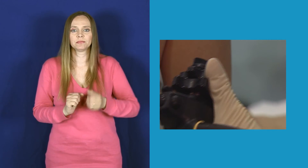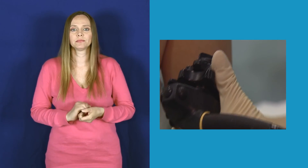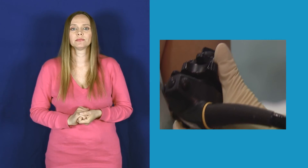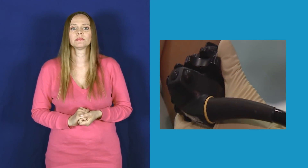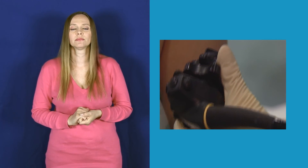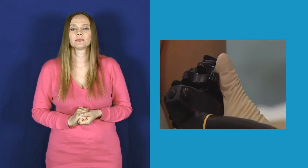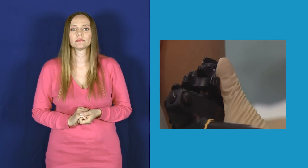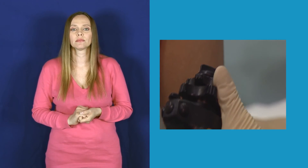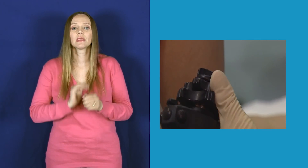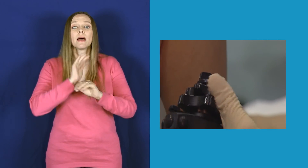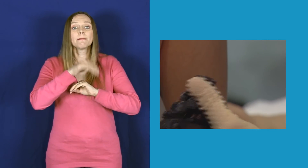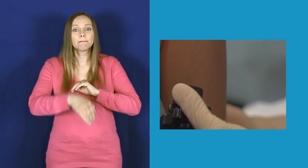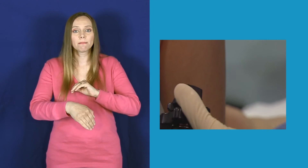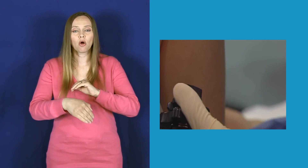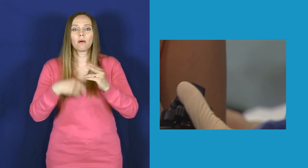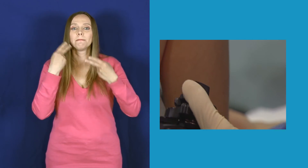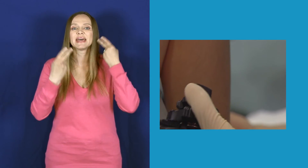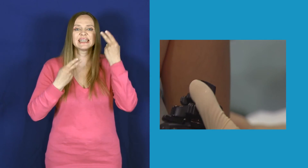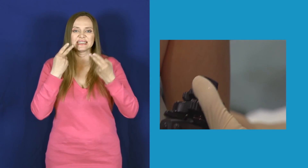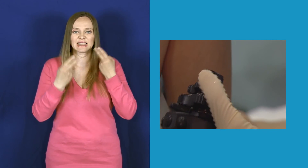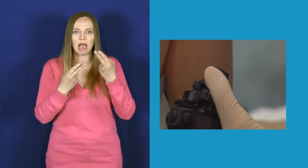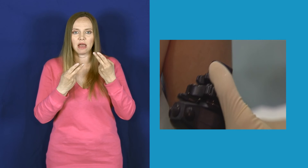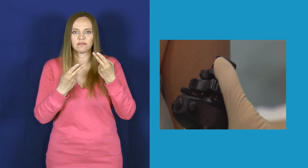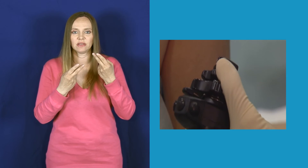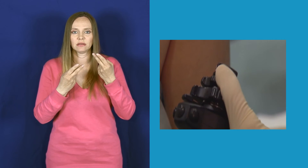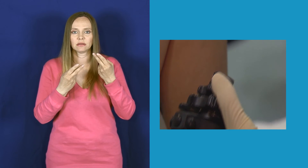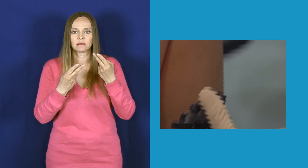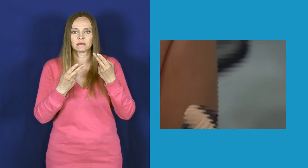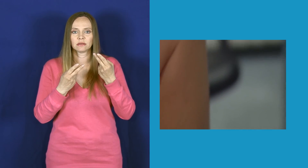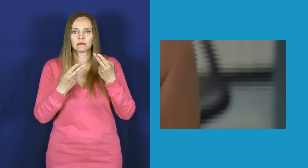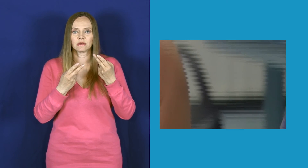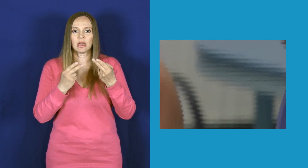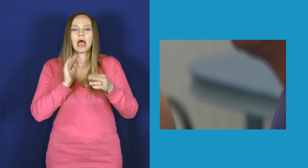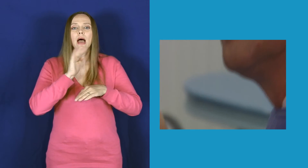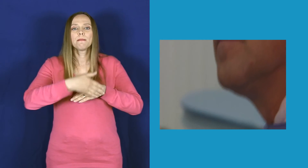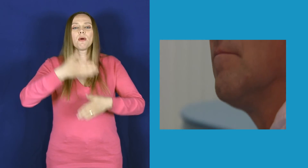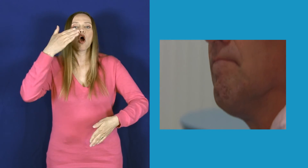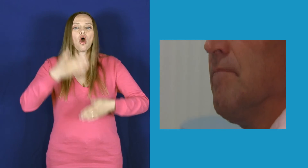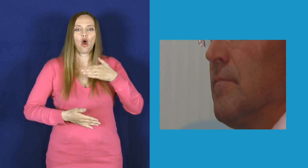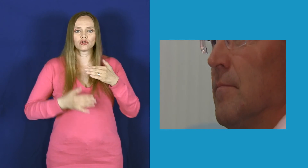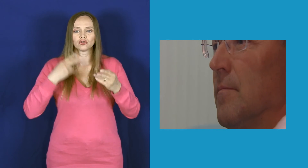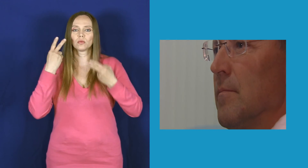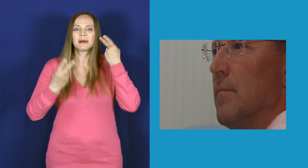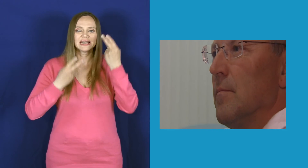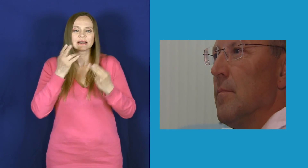Po preiskavi. Po koncu preiskave vam bo zdravnik povedal, kako je preiskava potekala.